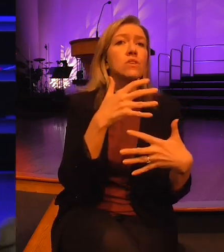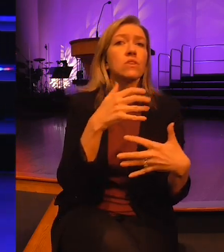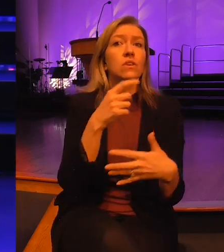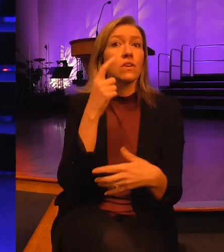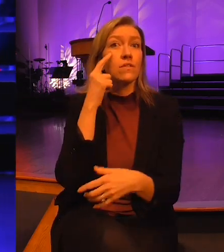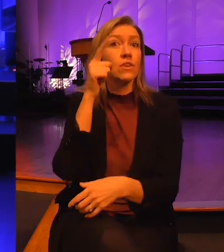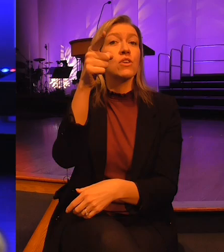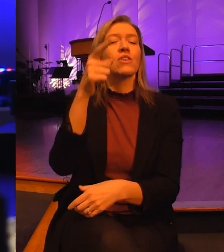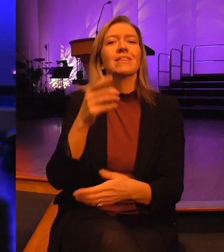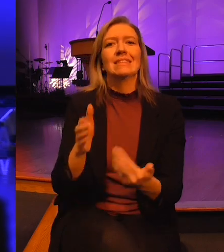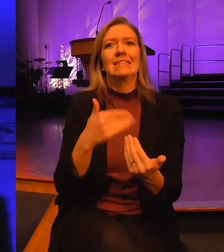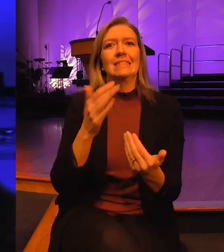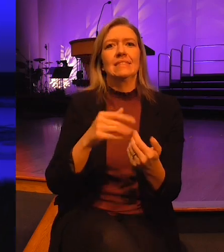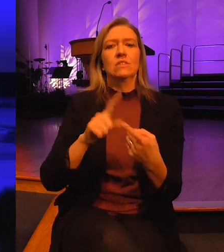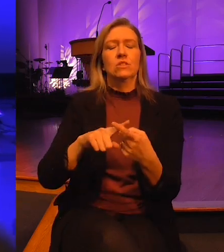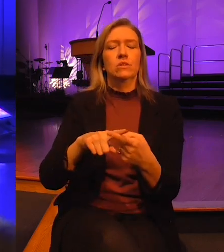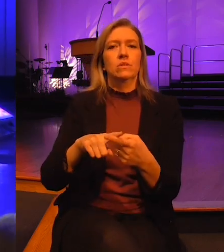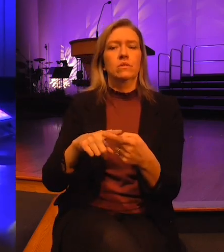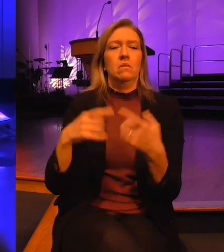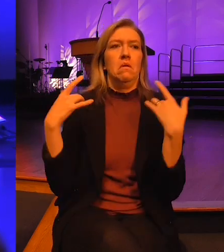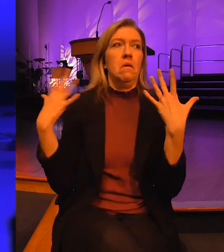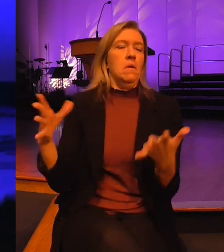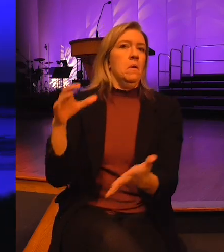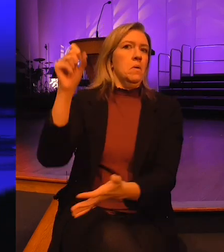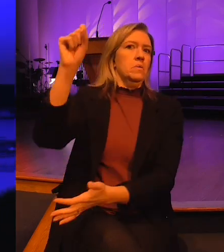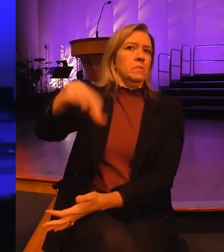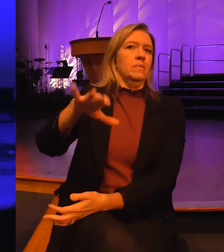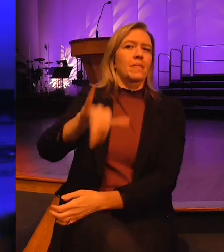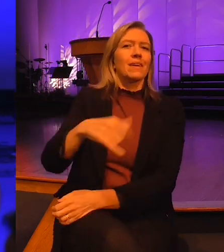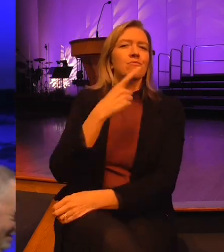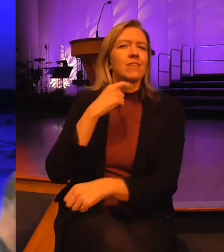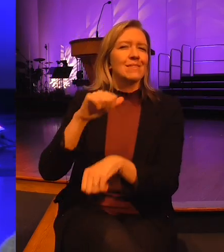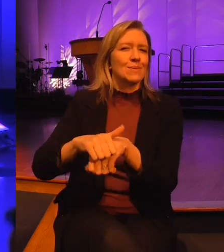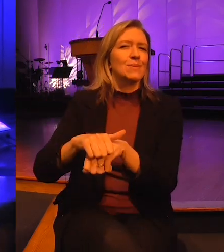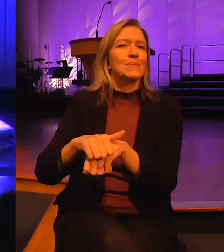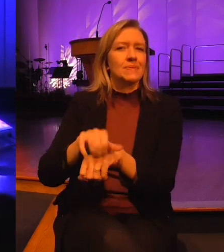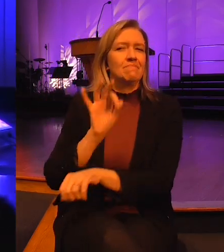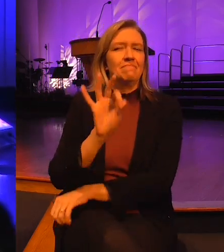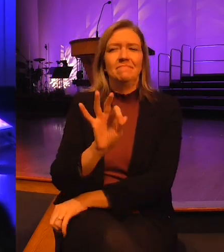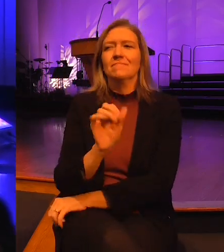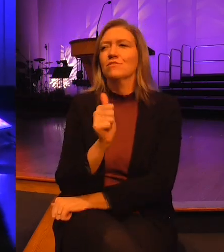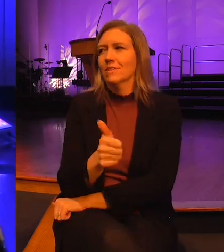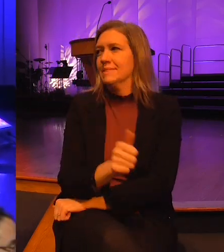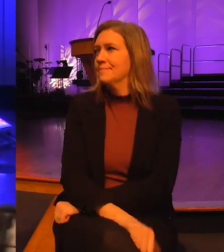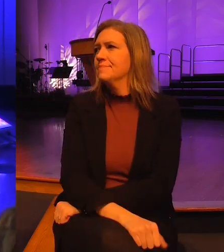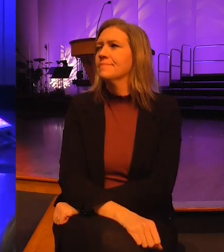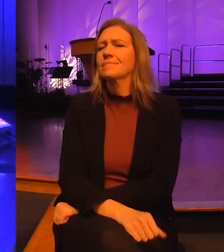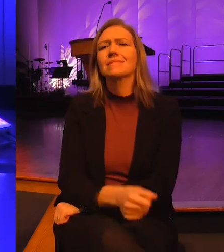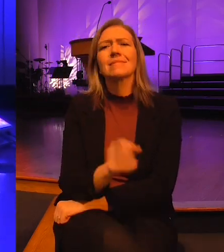fácil deja la piedra del Gran Oso con nosotros si estás mirando en casa, será solo un